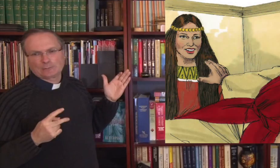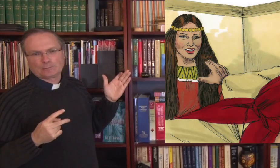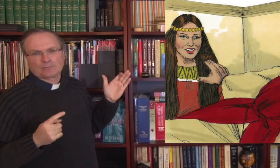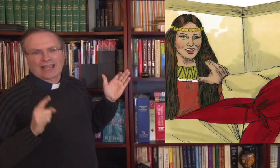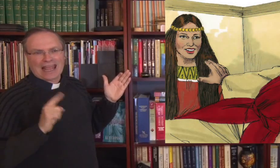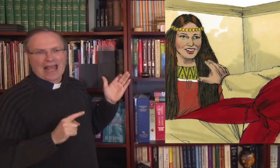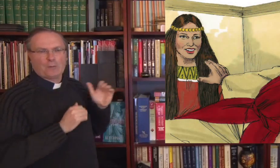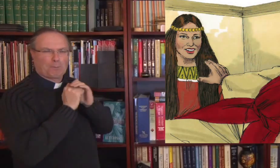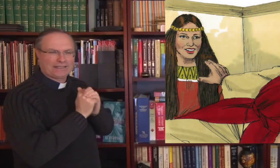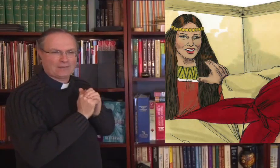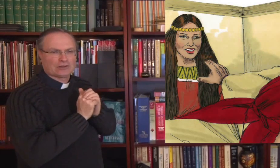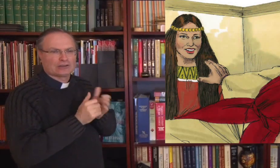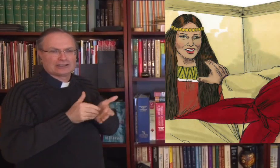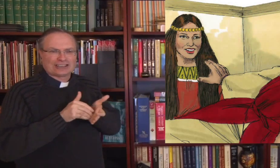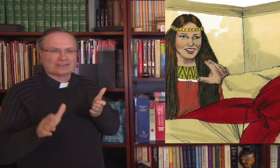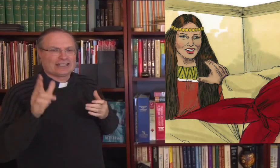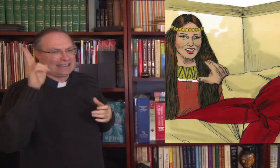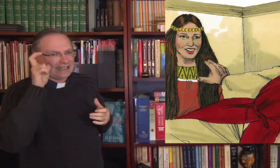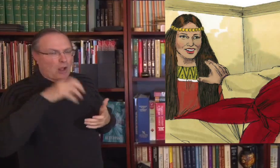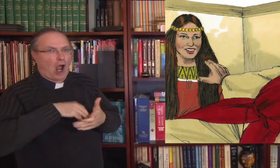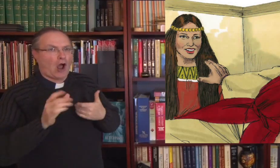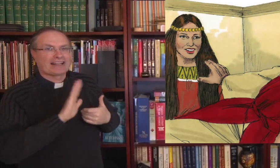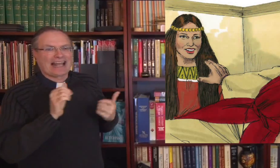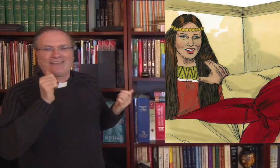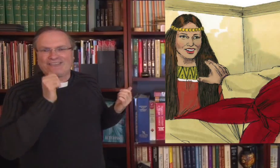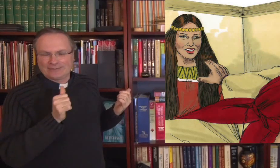Elle le pria de chasser le démon hors de sa fille.